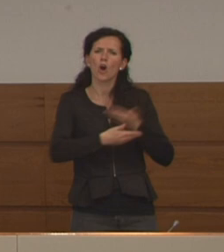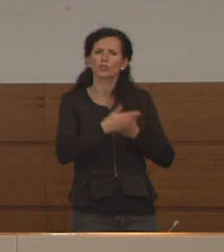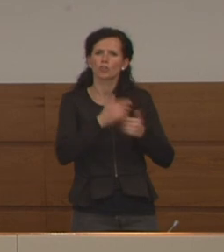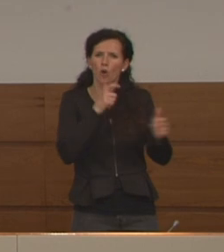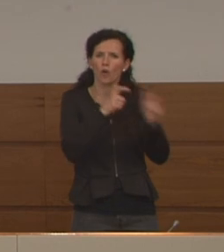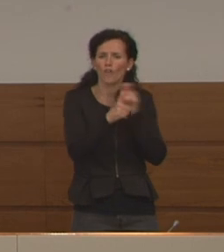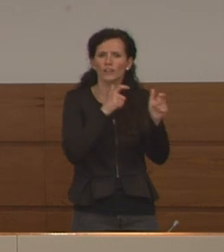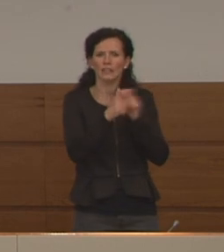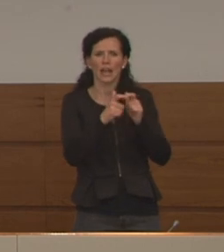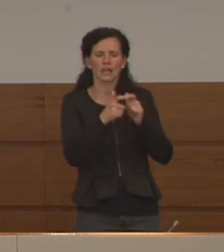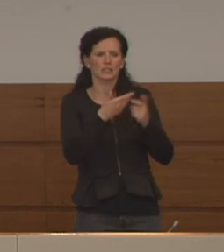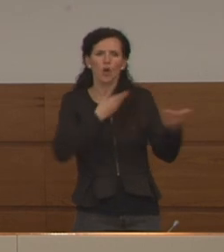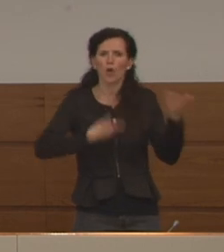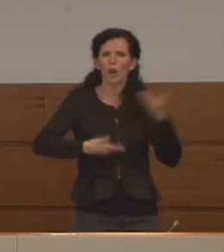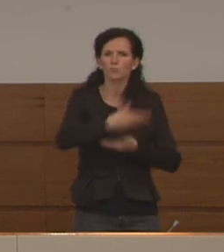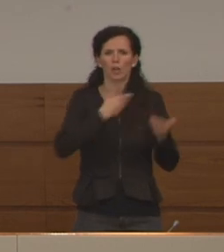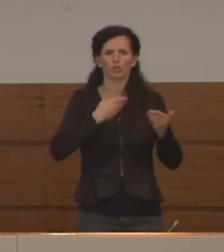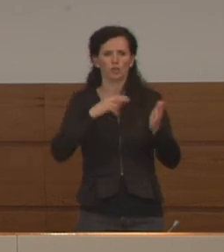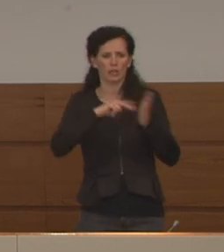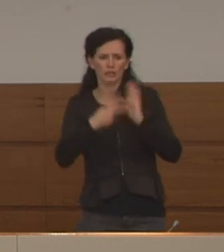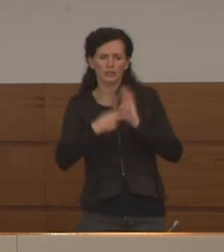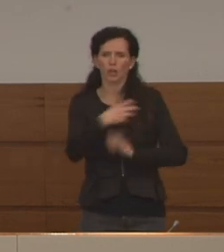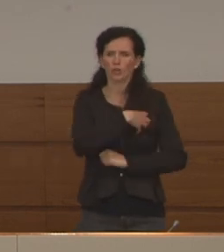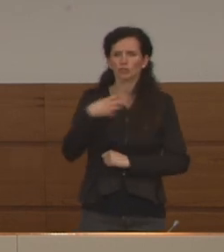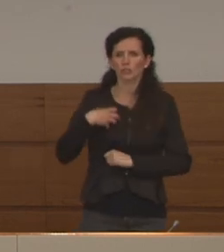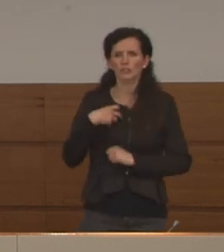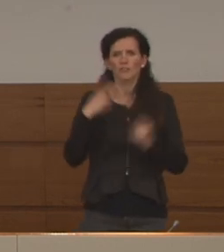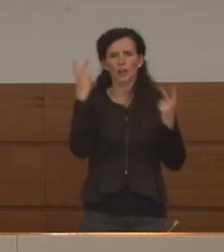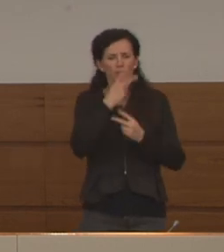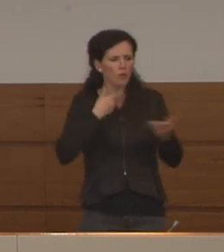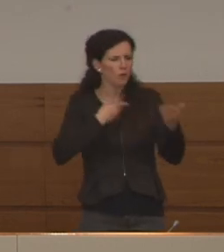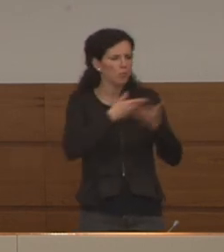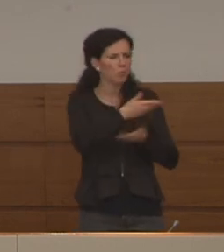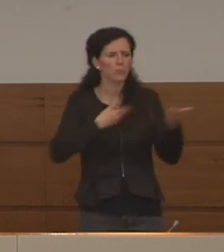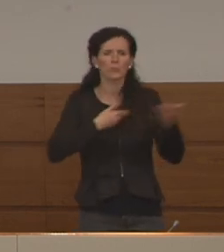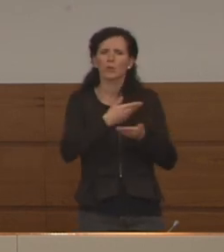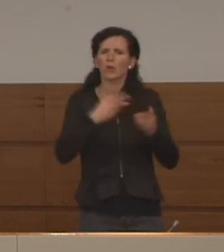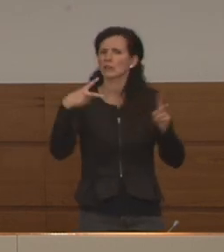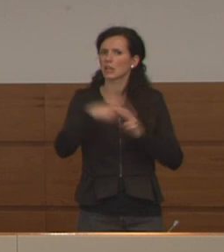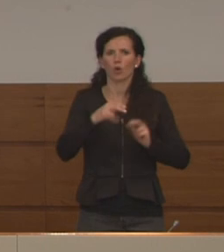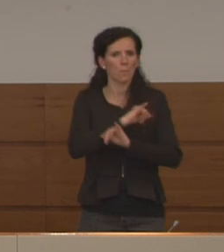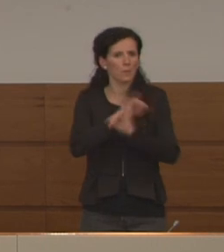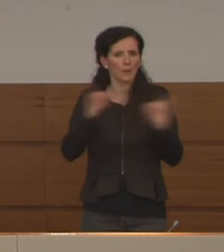scientifica che non si interrompe mai. In questo momento siamo in contatto